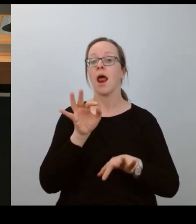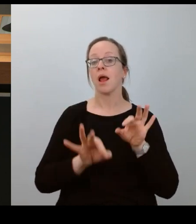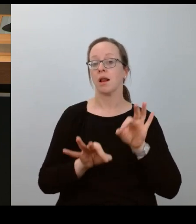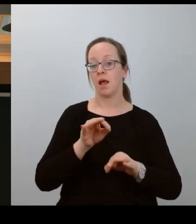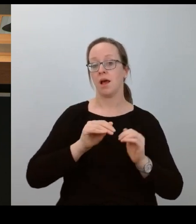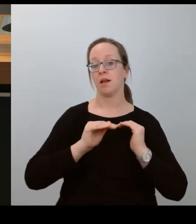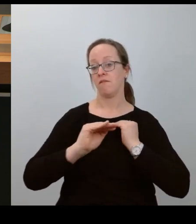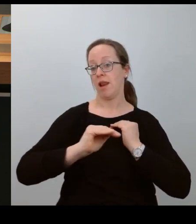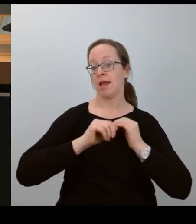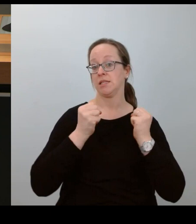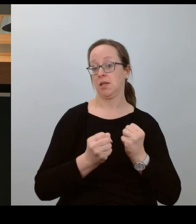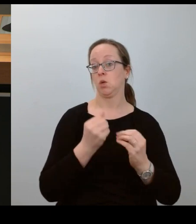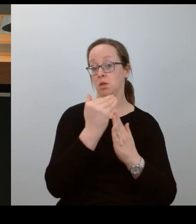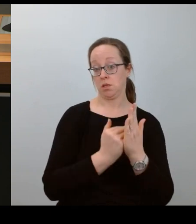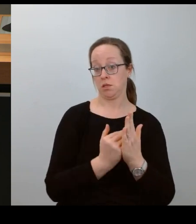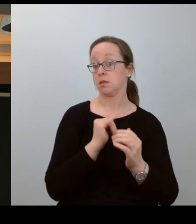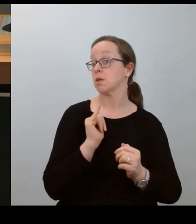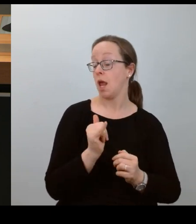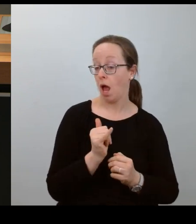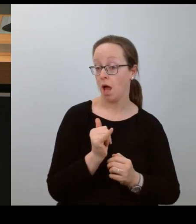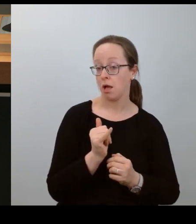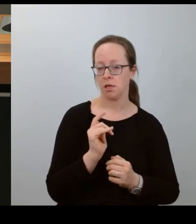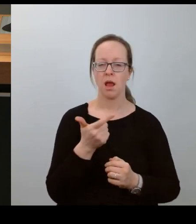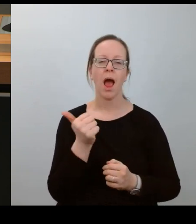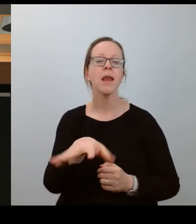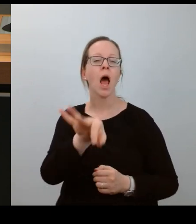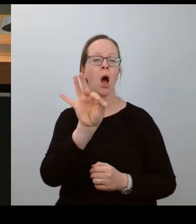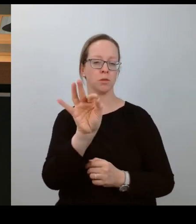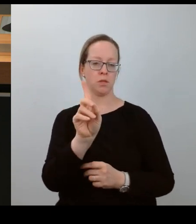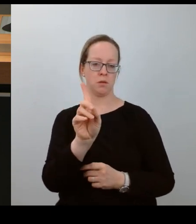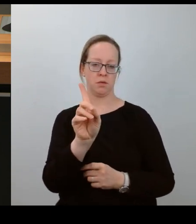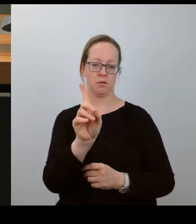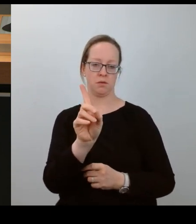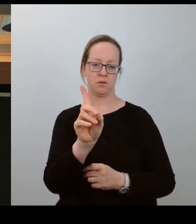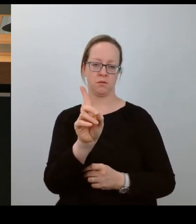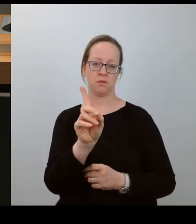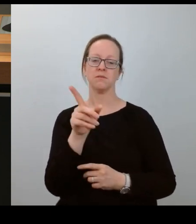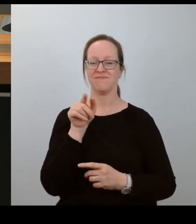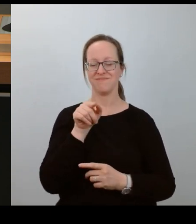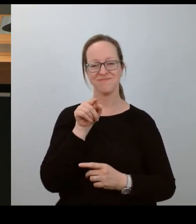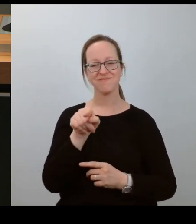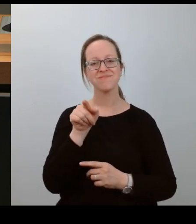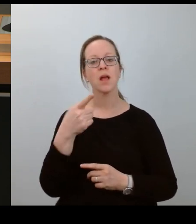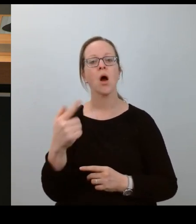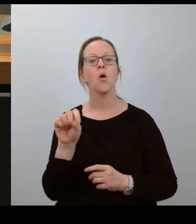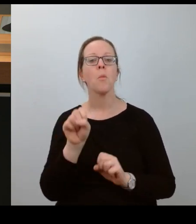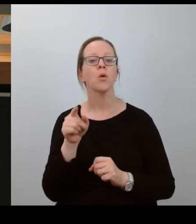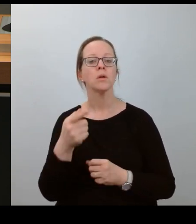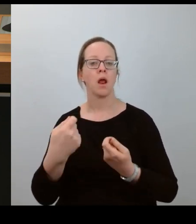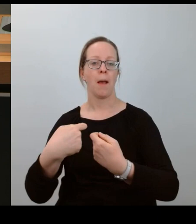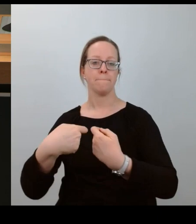Aber ich sage auch, dass es keine Ausnahme, die ein Schweizer Käse sein darf, sondern das muss genau begründet werden.